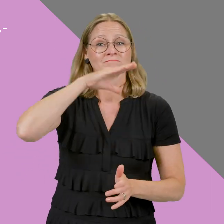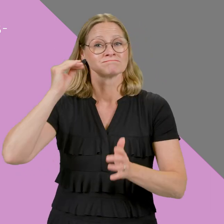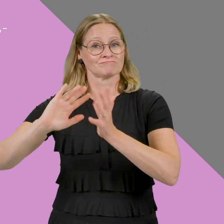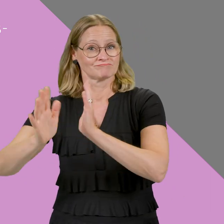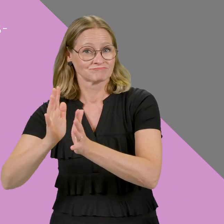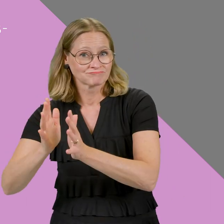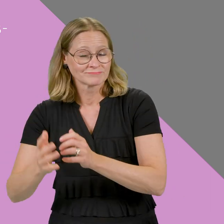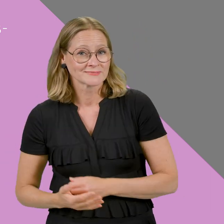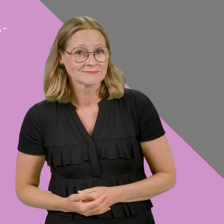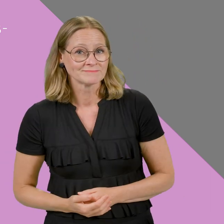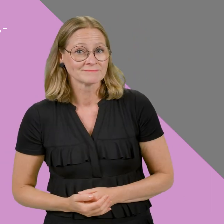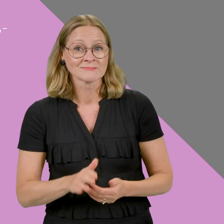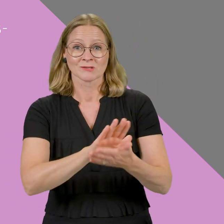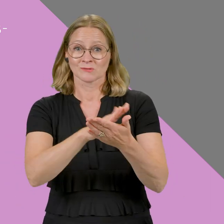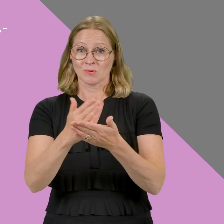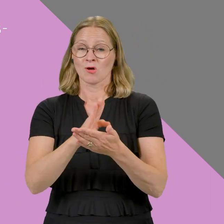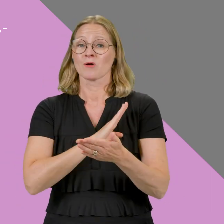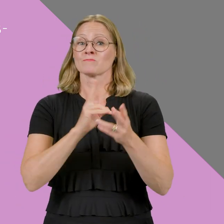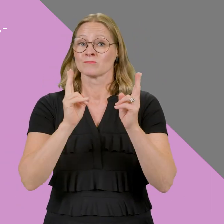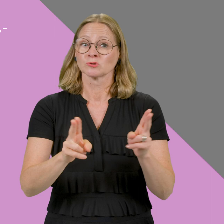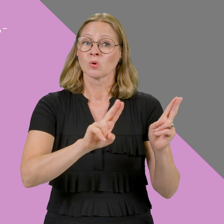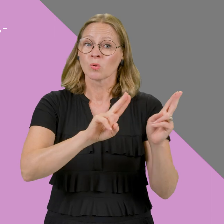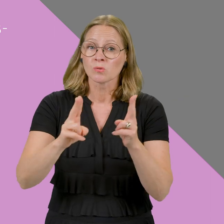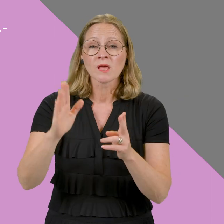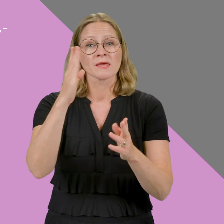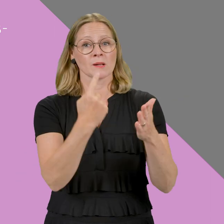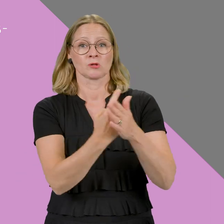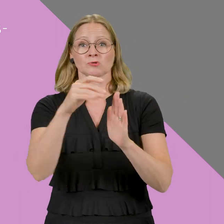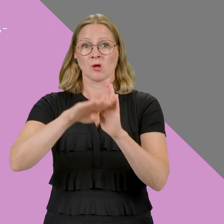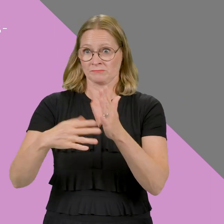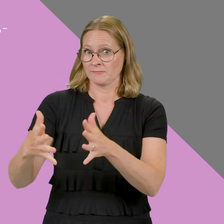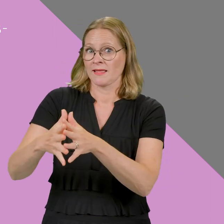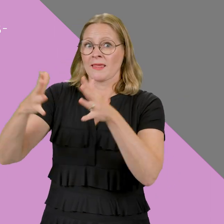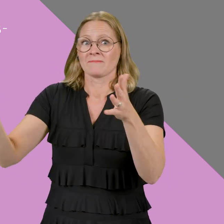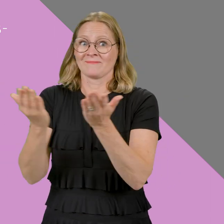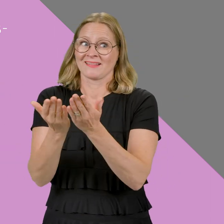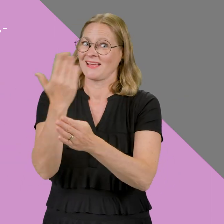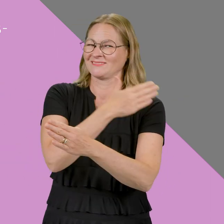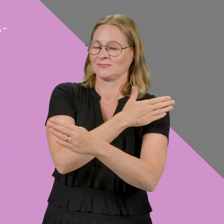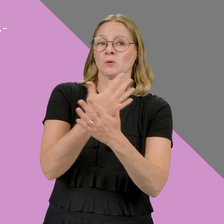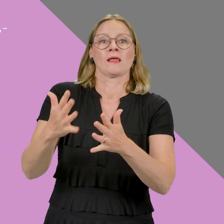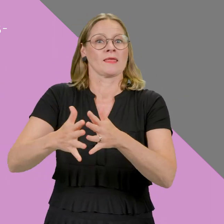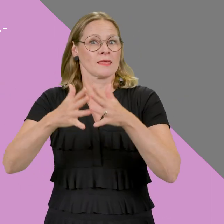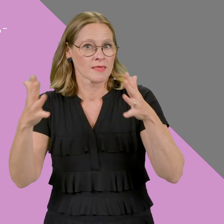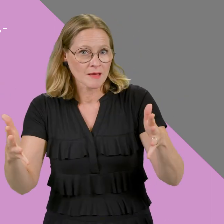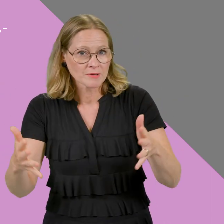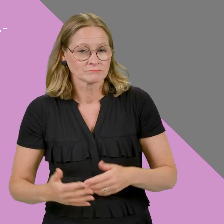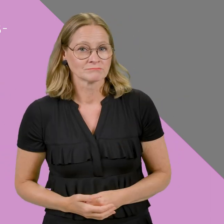ja suomenruotsalaiselle viittomakielelle, ja tulkkauksia on tehty myös - uutis- ja ajankohtaissisältöihin enemmän kuin aiemmin.